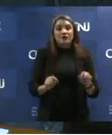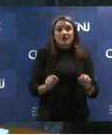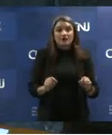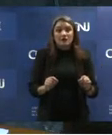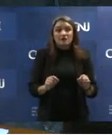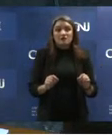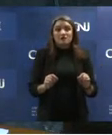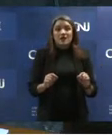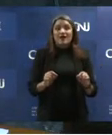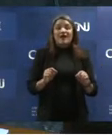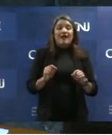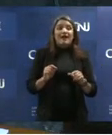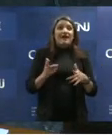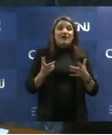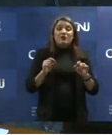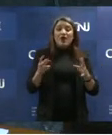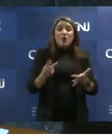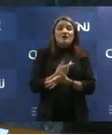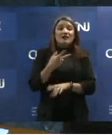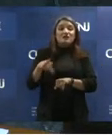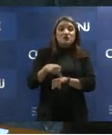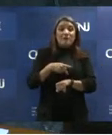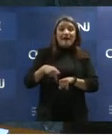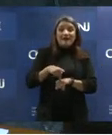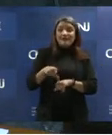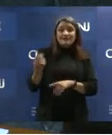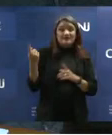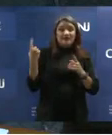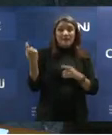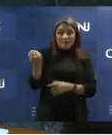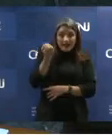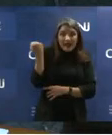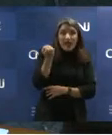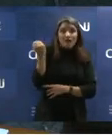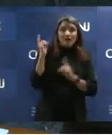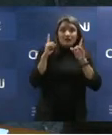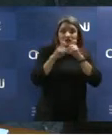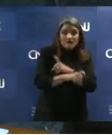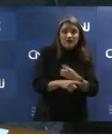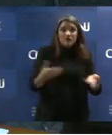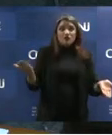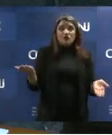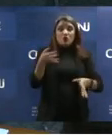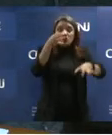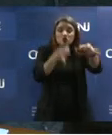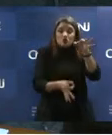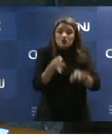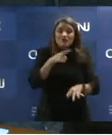Há uma demanda muito grande sobre o Judiciário e nós estamos nos esforçando para atender toda semana,